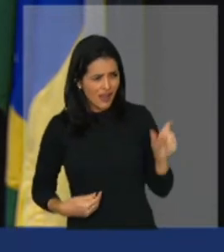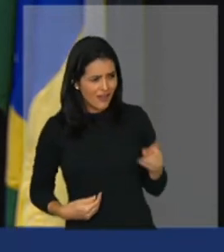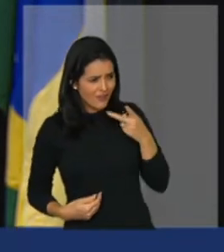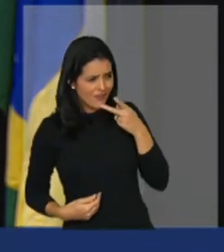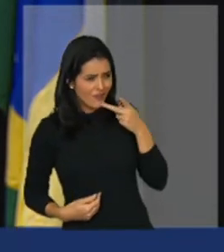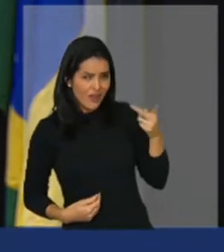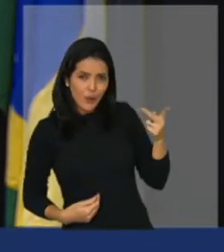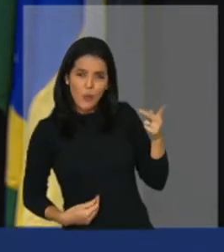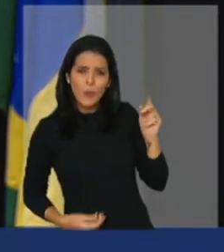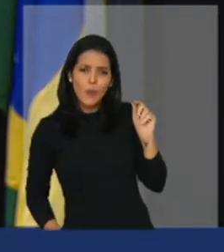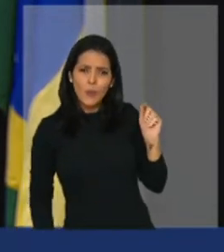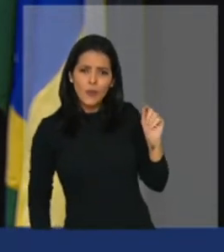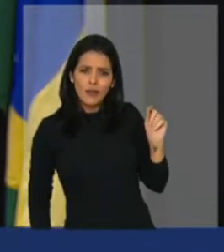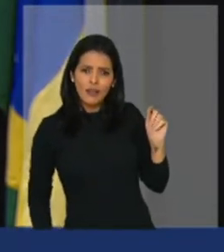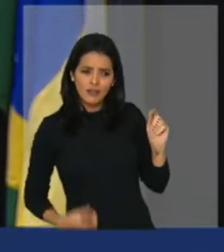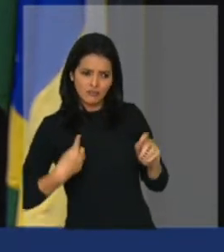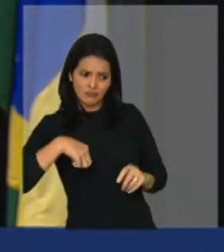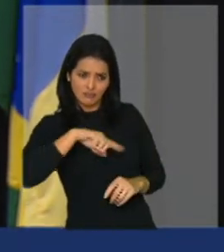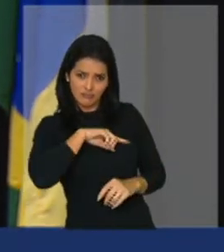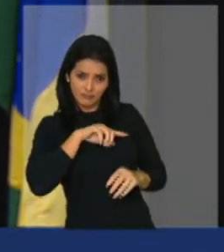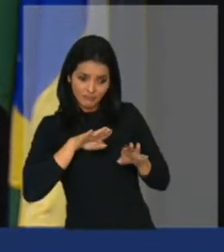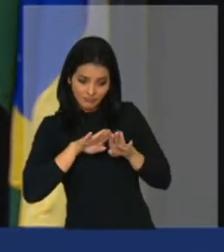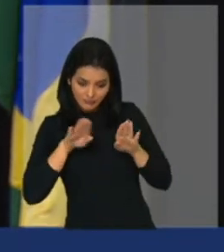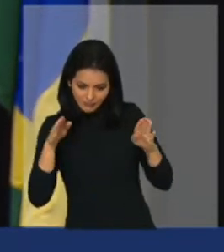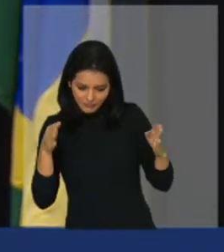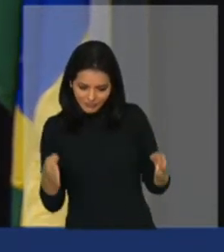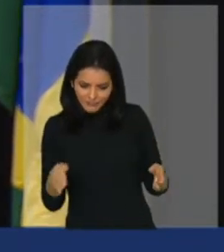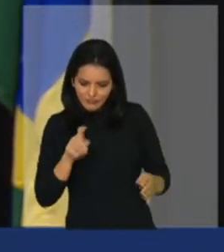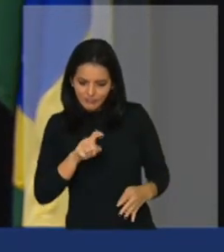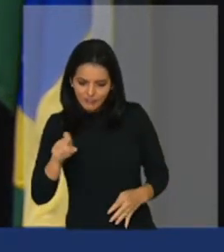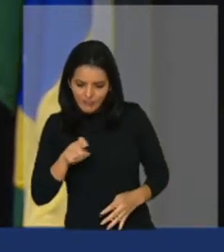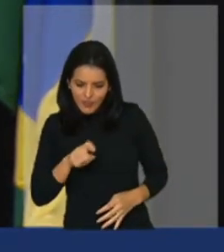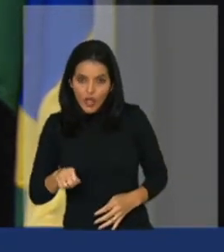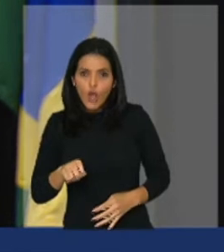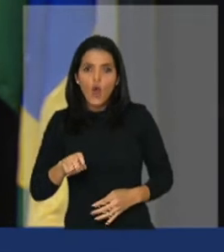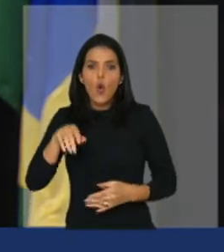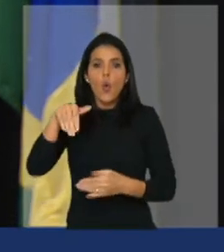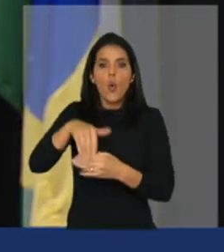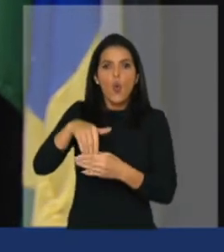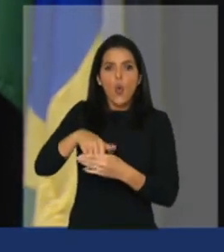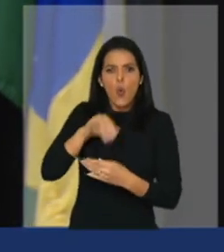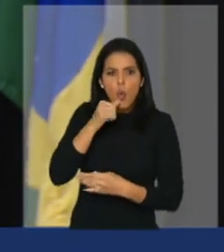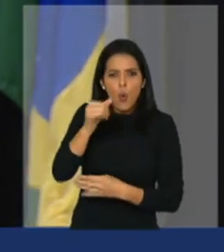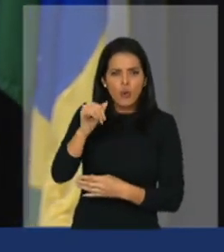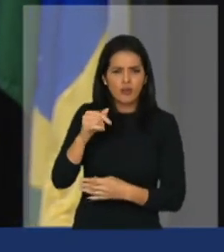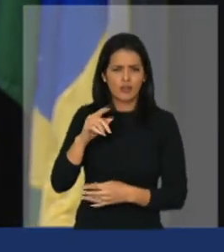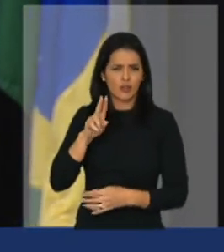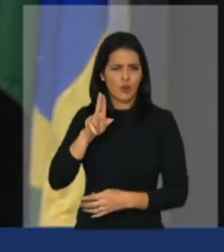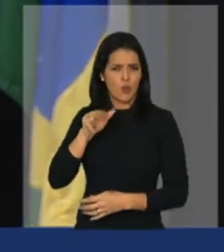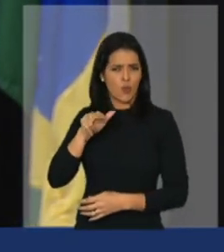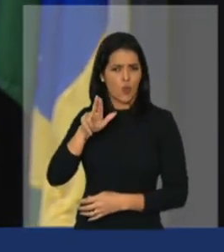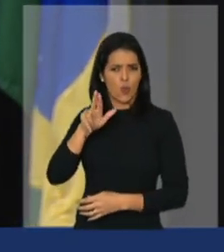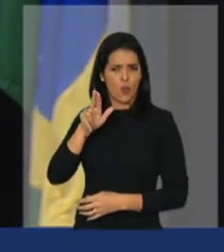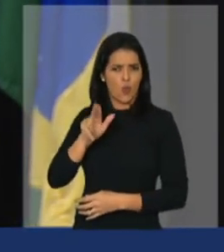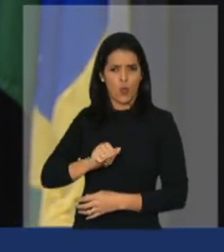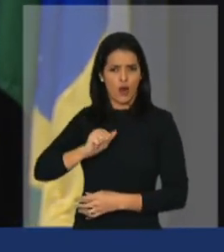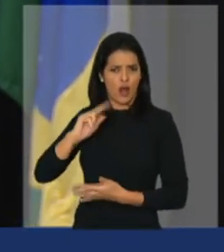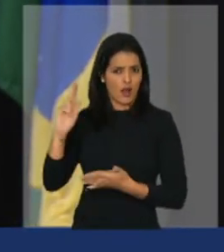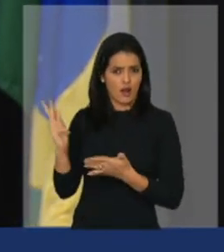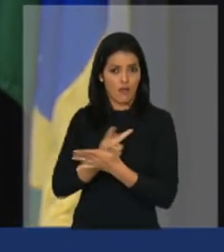NOSSAS URNAS SÃO INFRAUDO FRAUDAVÊS, ELA NÃO TEM COMO FALAR COM TANTA CONVICÇÃO A RESPEITO DESSE TEMA PORQUE